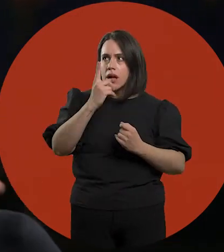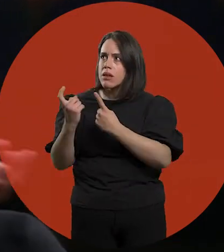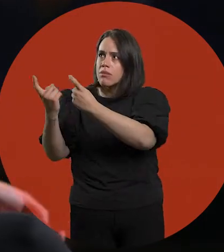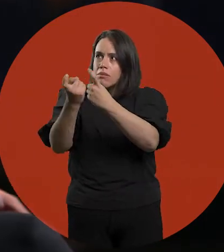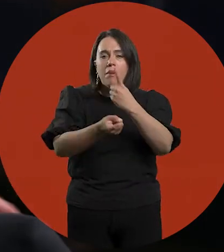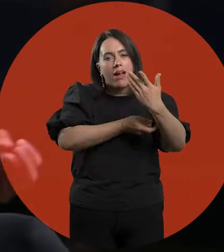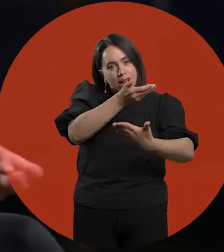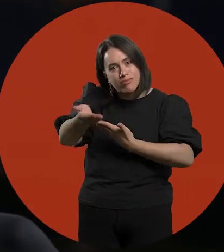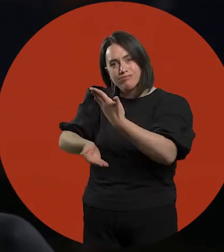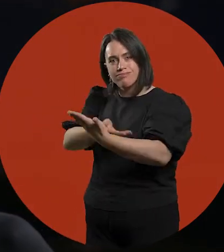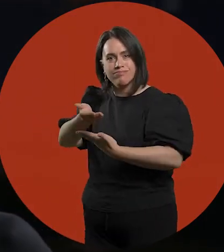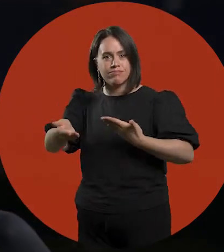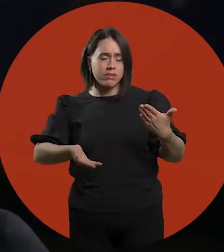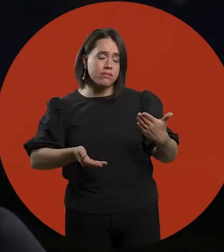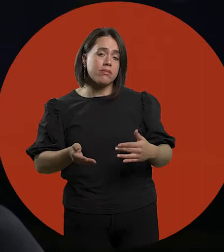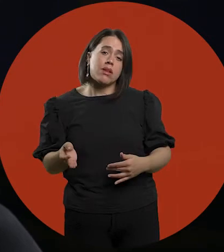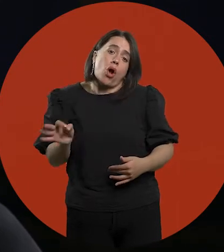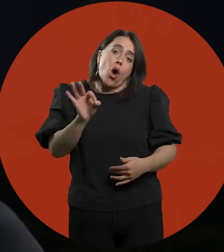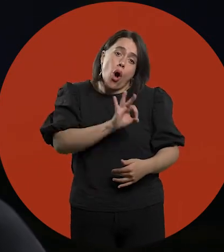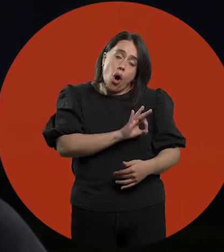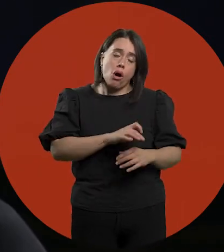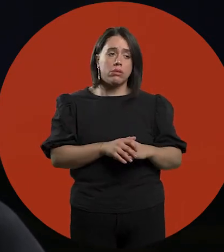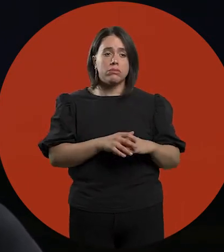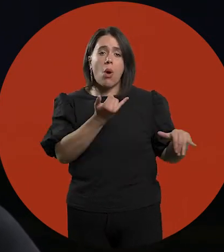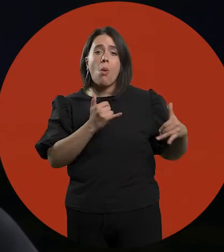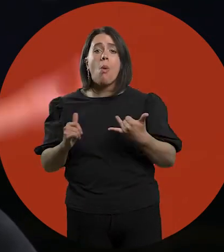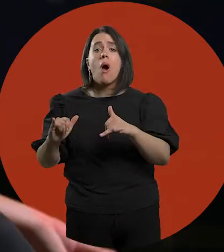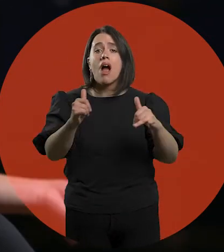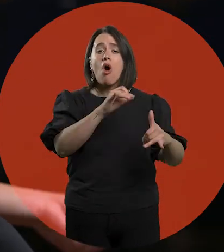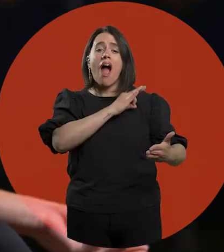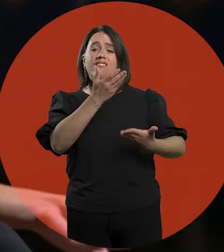Como también pueden ser los clásicos juegos de evaluación.